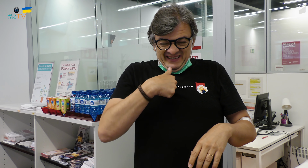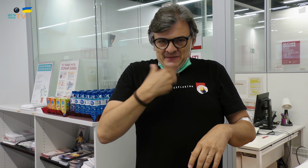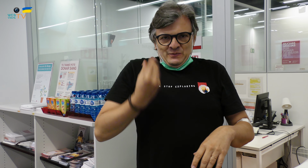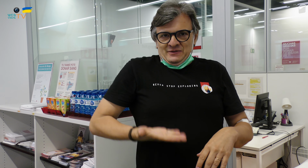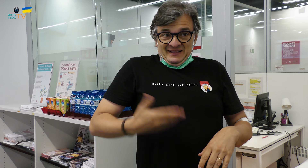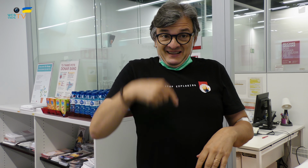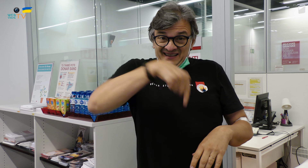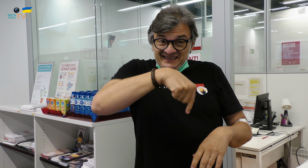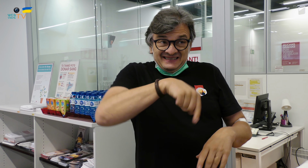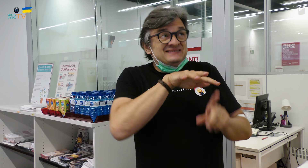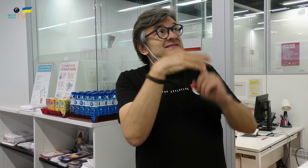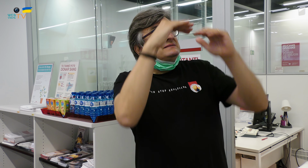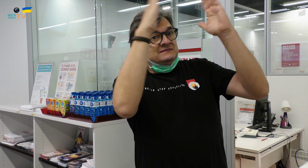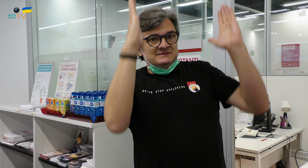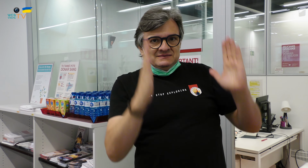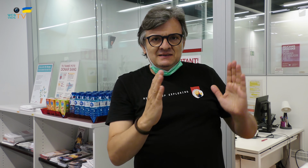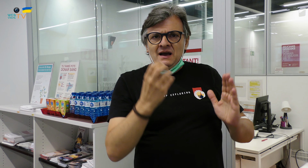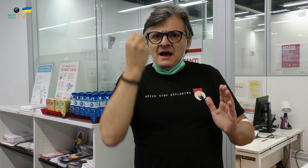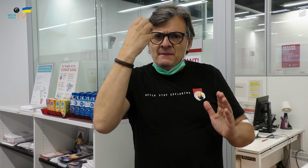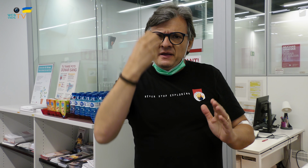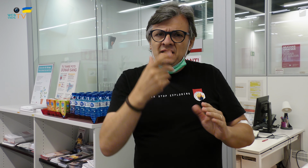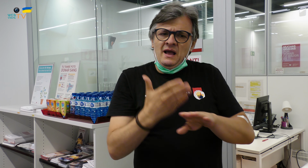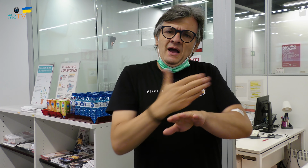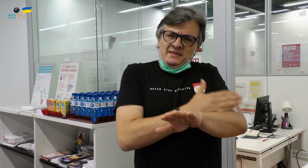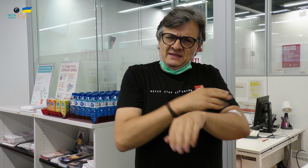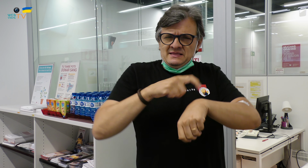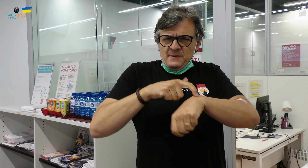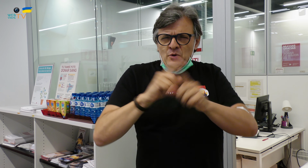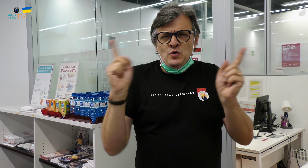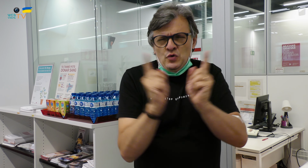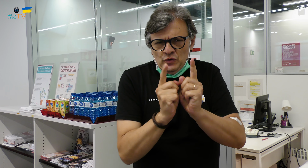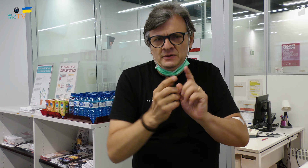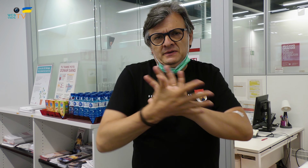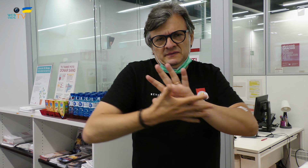Per mi, el més important és que les professionals havien après una mica de LSC uns dies abans